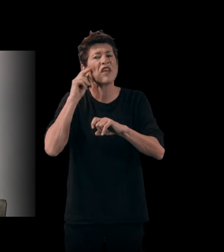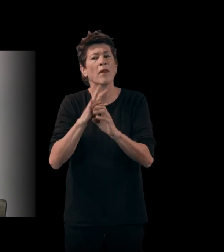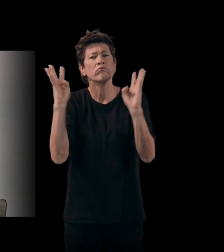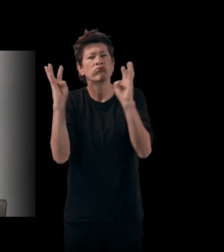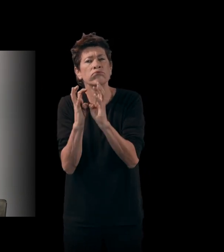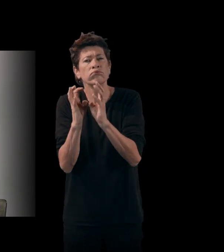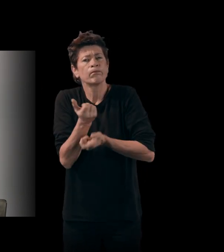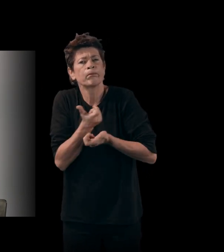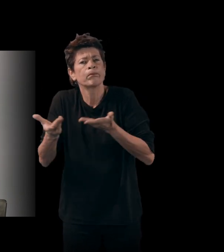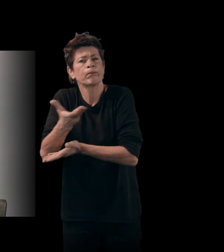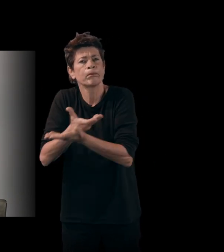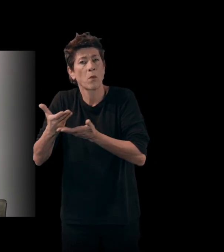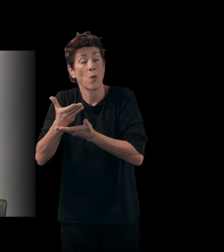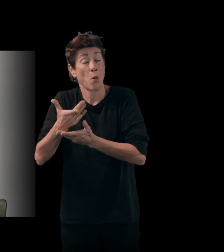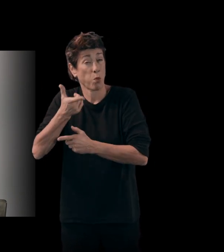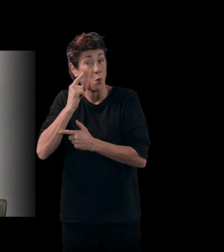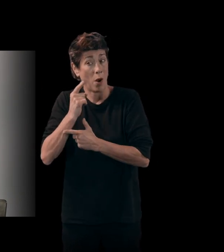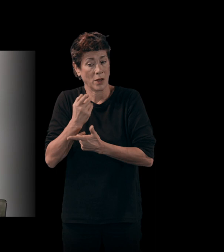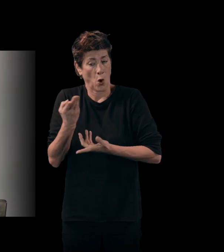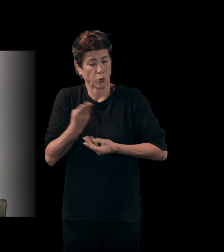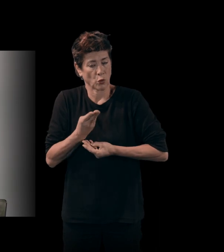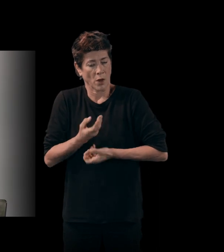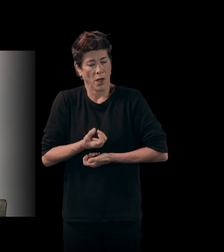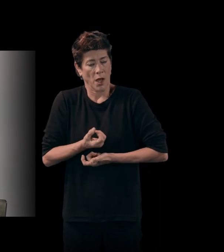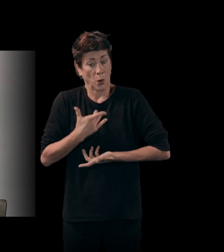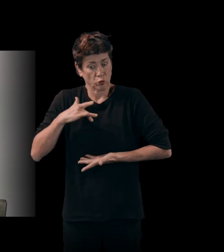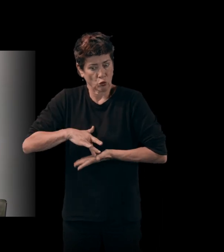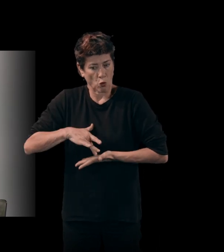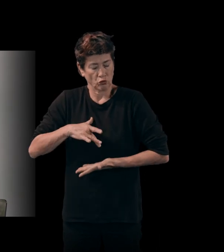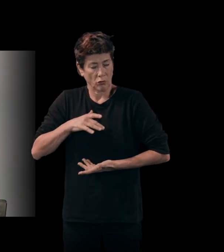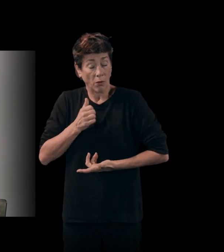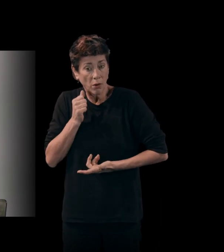Parce qu’on avait besoin de poser des mots sur ce qu’on vivait tous les soirs.